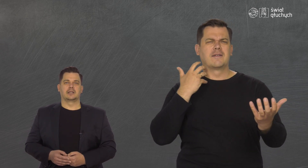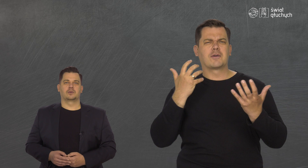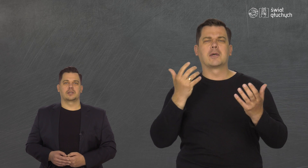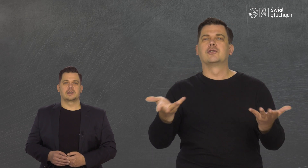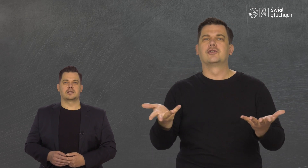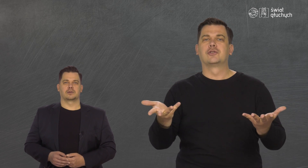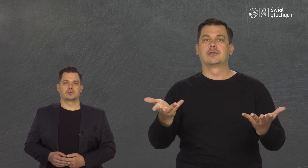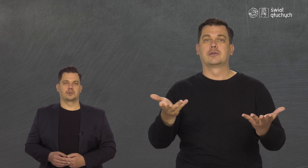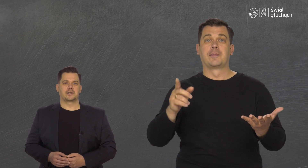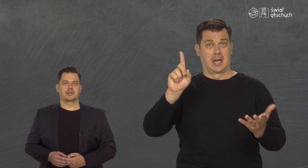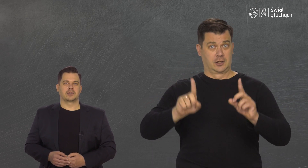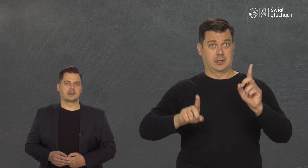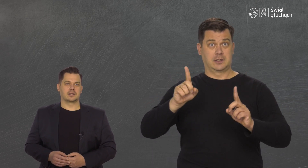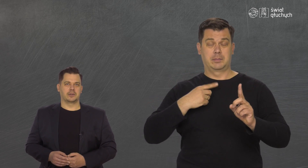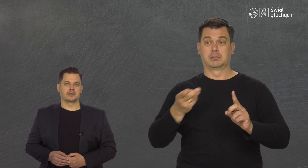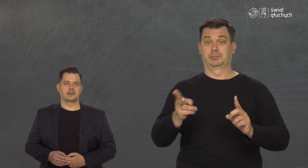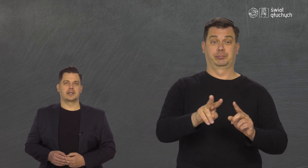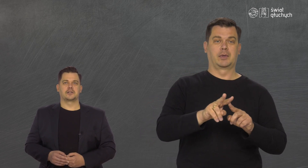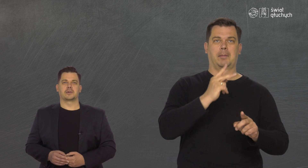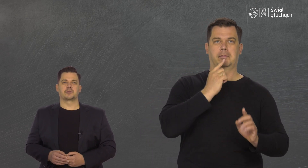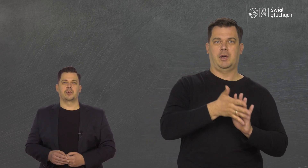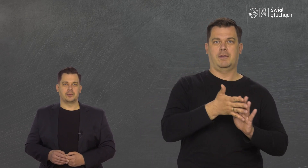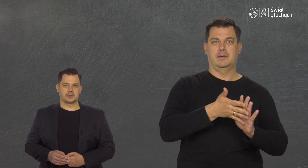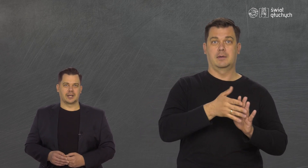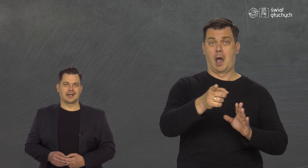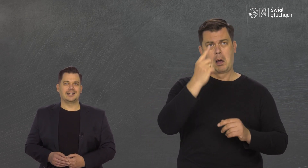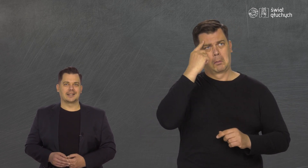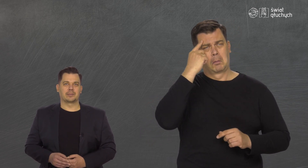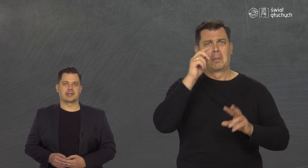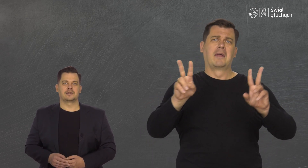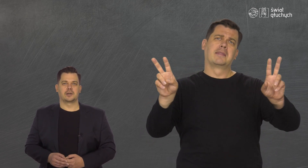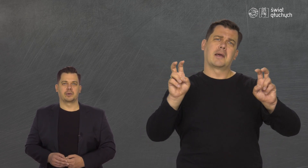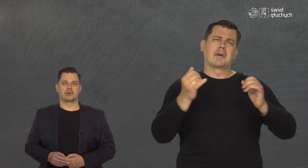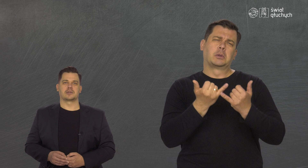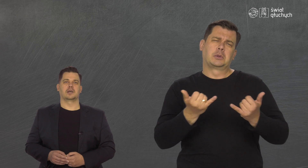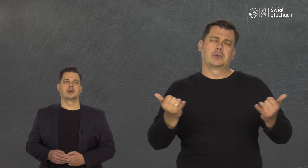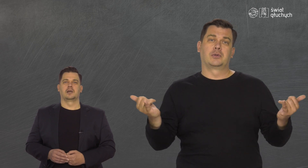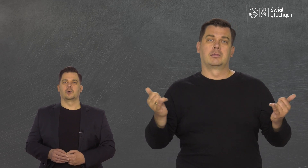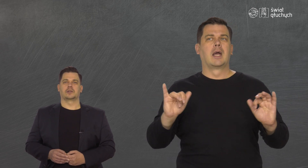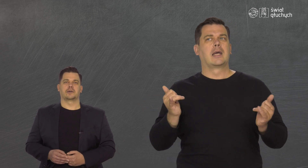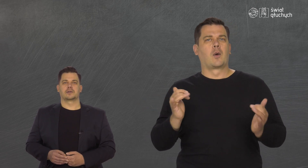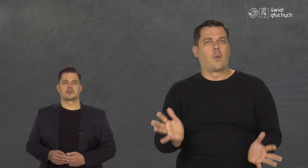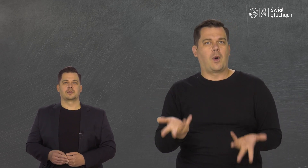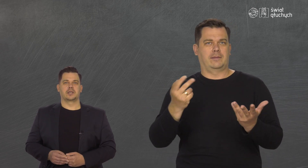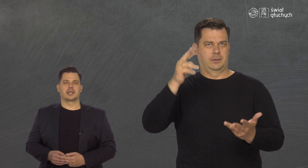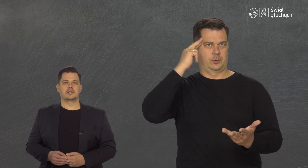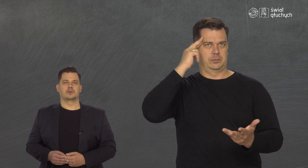Niektóre z nich są z tłumaczeniem na język migowy. A jeżeli masz pomysł na inne praktyczne pomoce, ułatwiające zrozumienie tekstu,